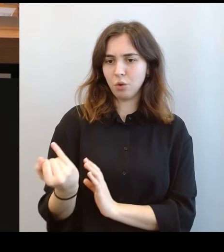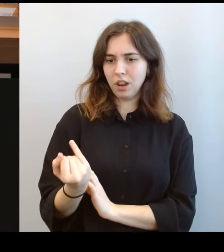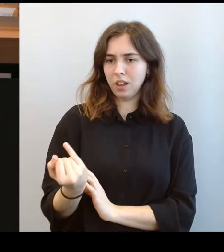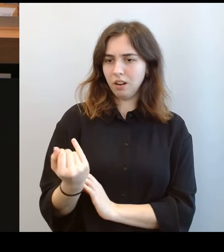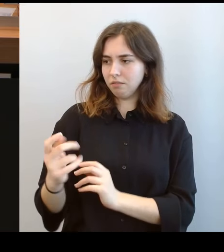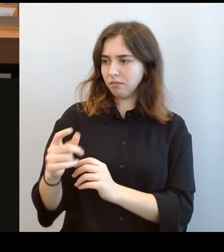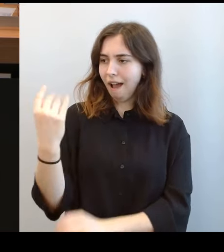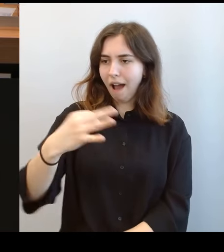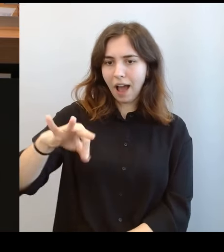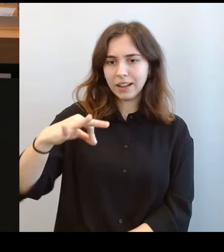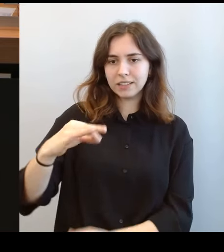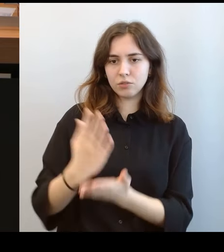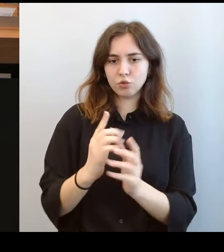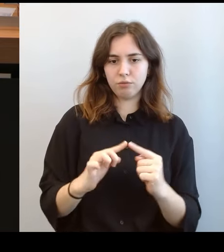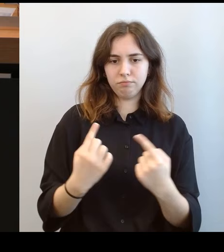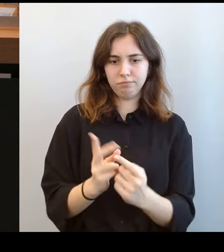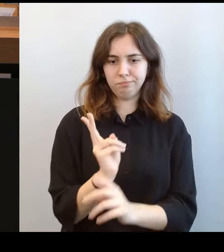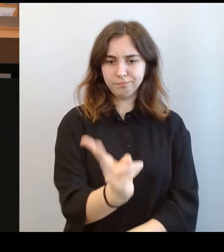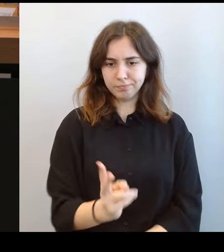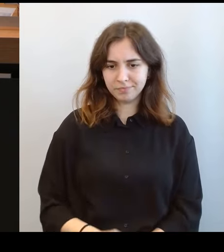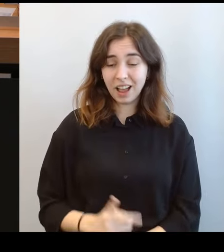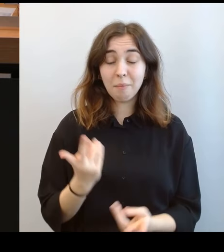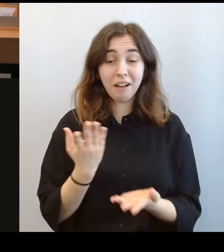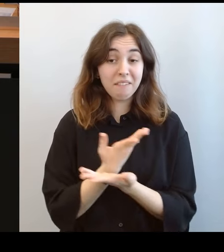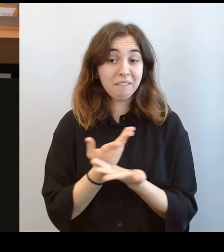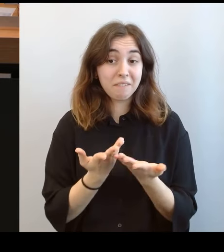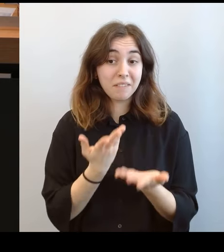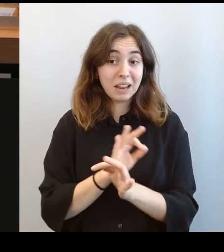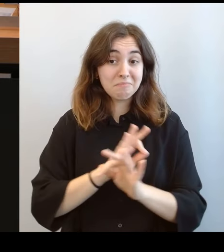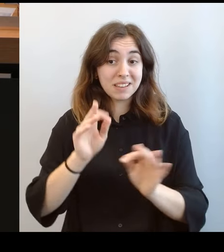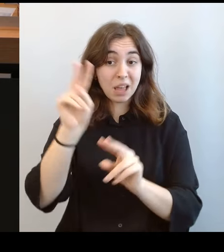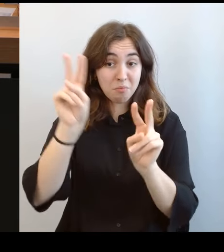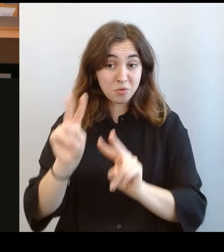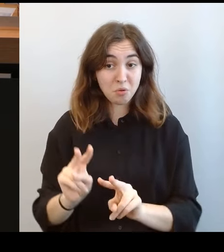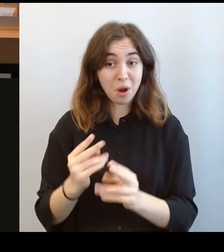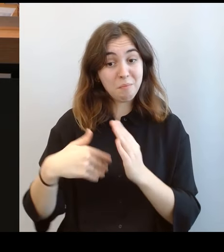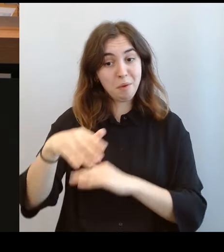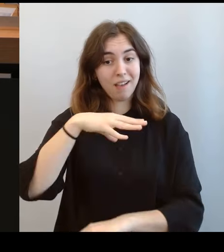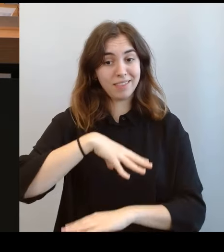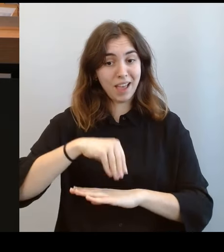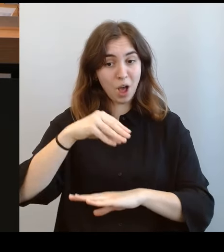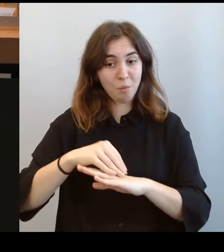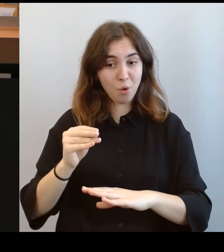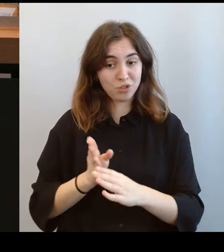therapeutischen Betreuung nicht notwendig wäre. Wir haben Hungerstreiks von Patientinnen dort im vergangenen